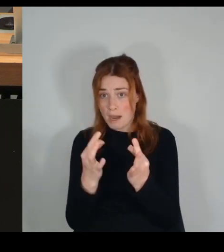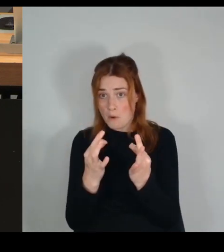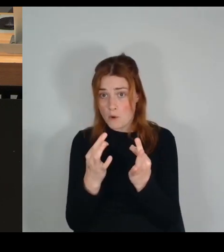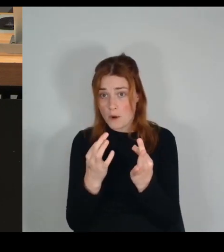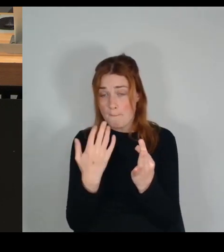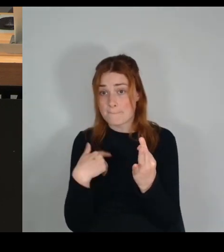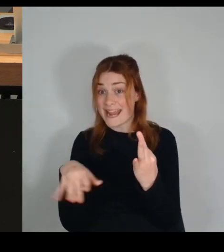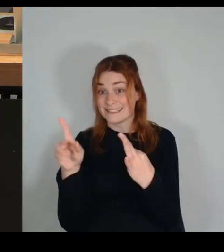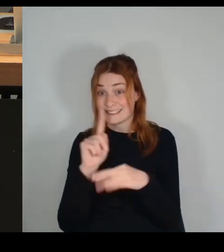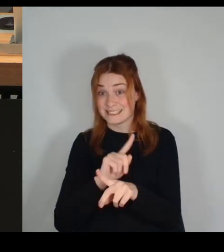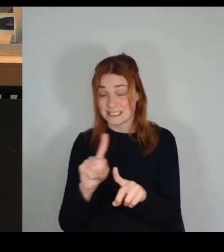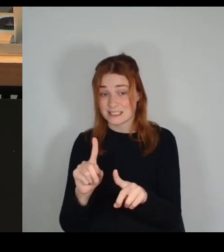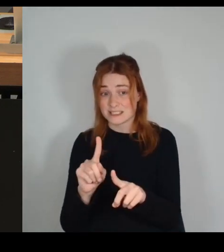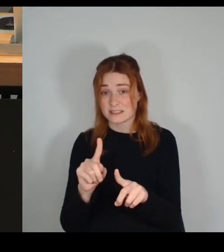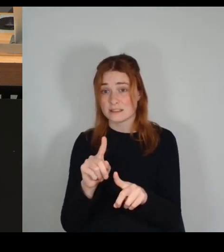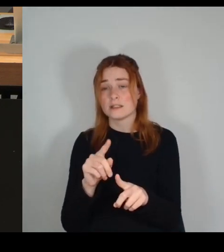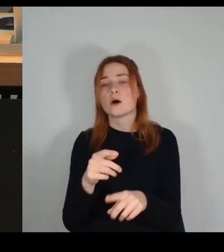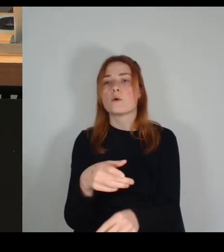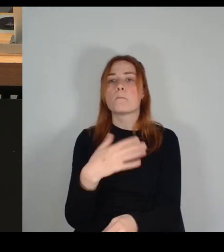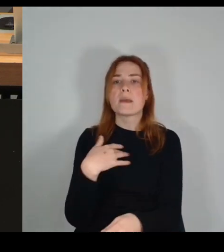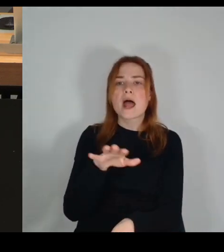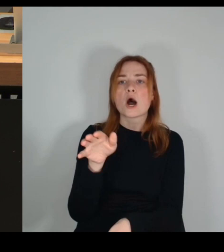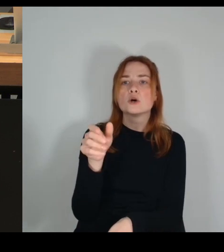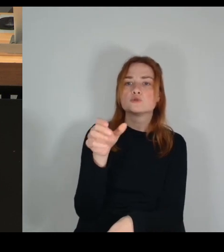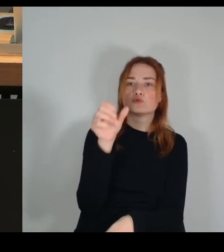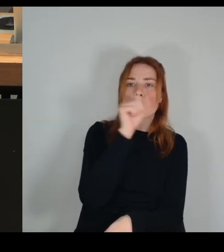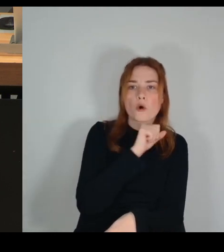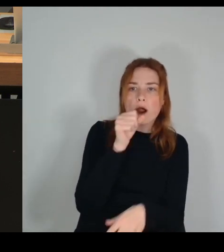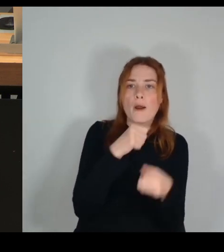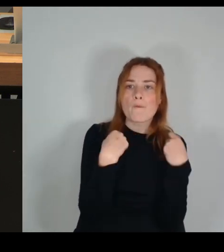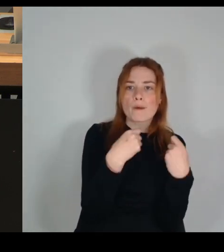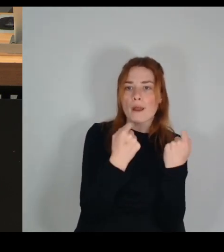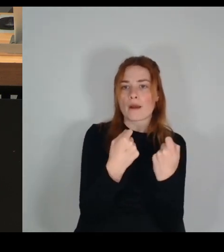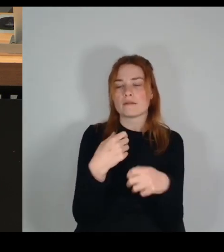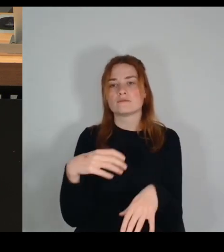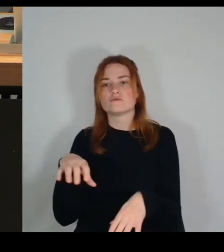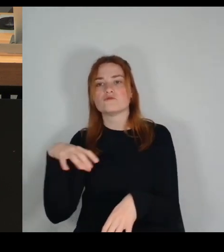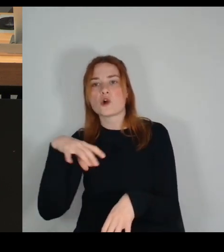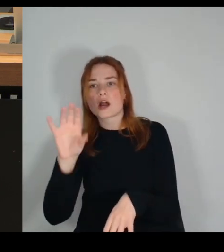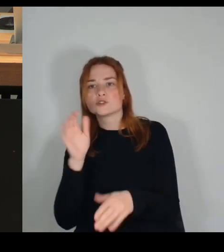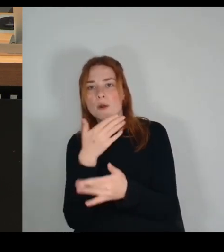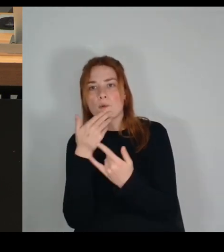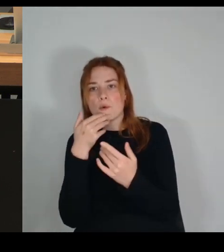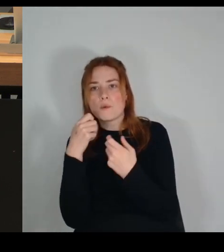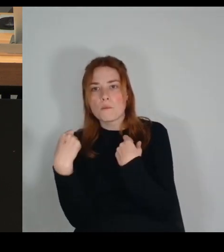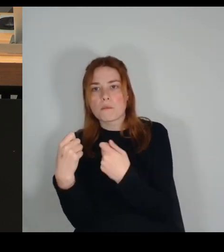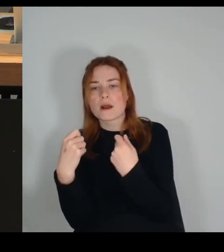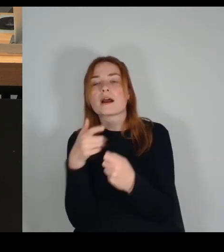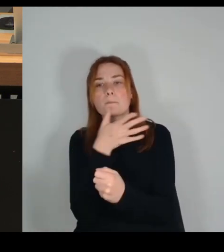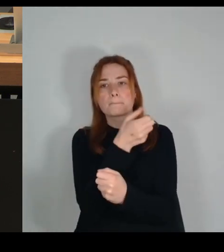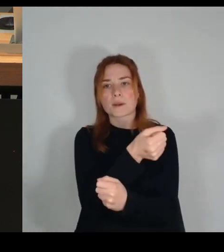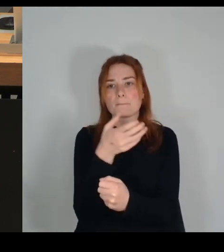ohne Führerschein, aber nicht zu dem, was man sich eigentlich im Kriminalitätsbekämpfung Sinne davon erhofft hat,